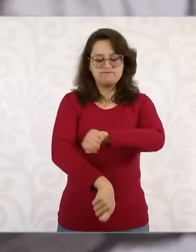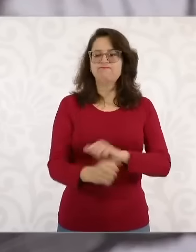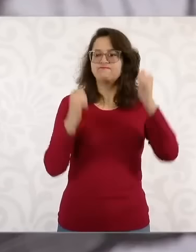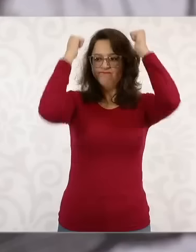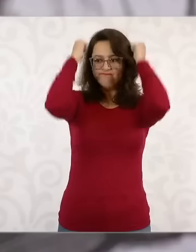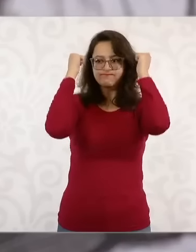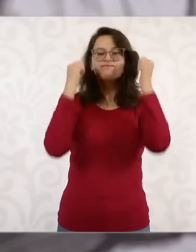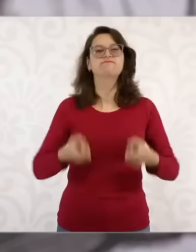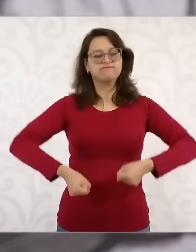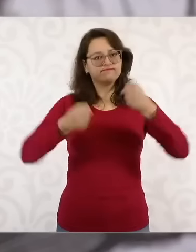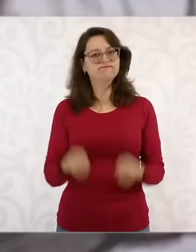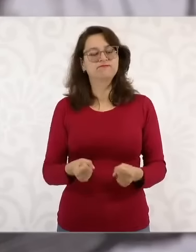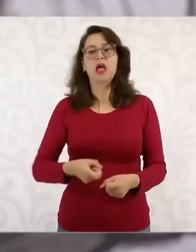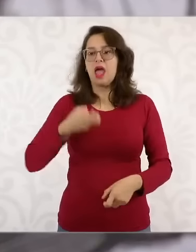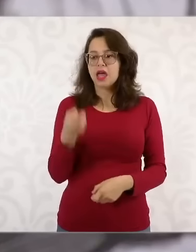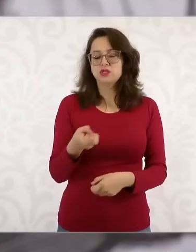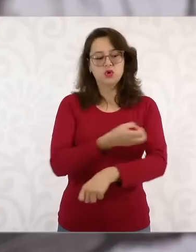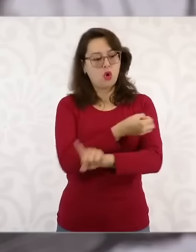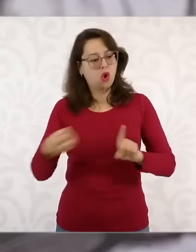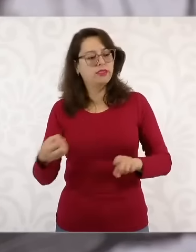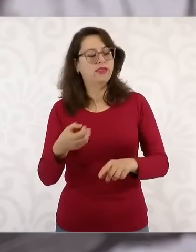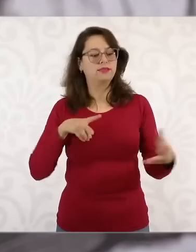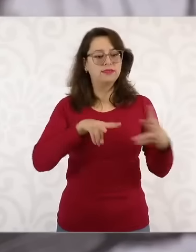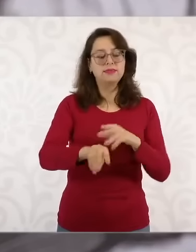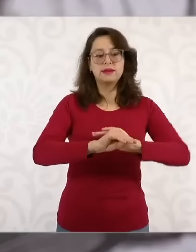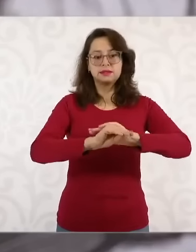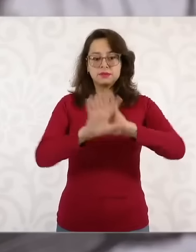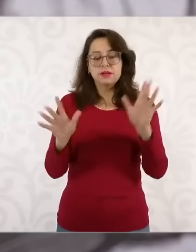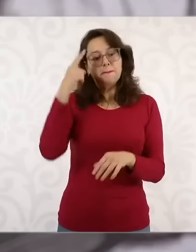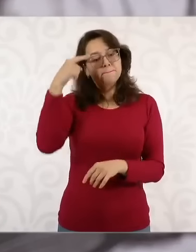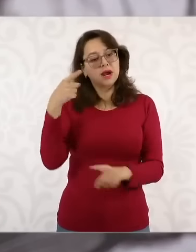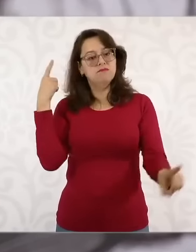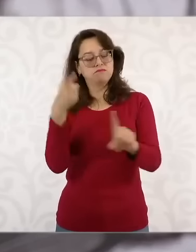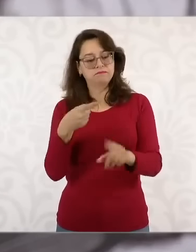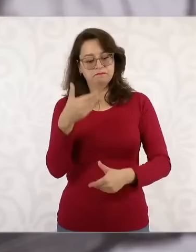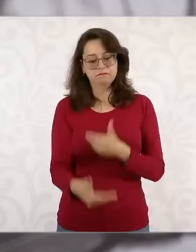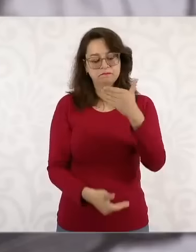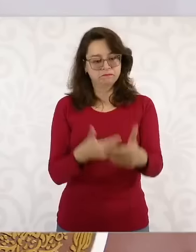para que cada proyecto se ejecute de manera correcta y cumpla su propósito. Impulsar aún más